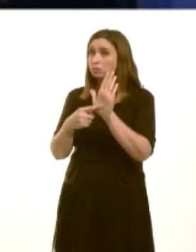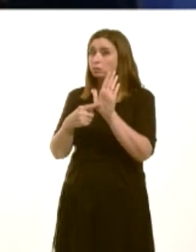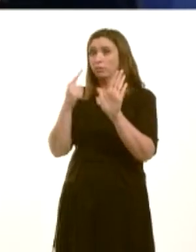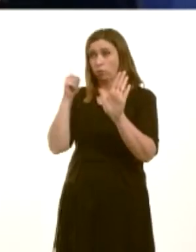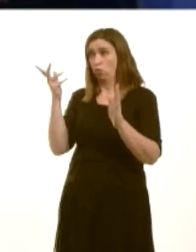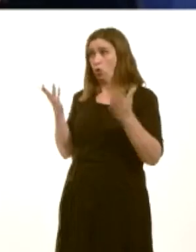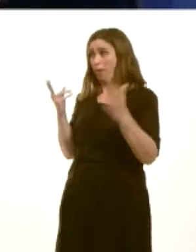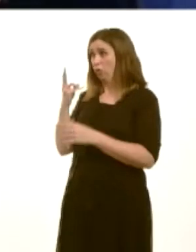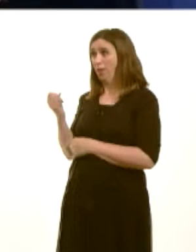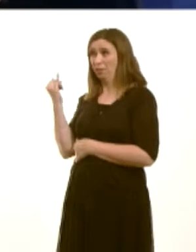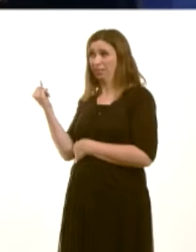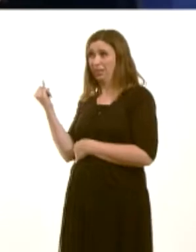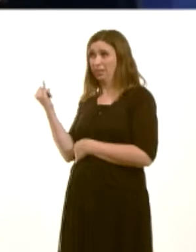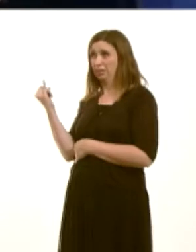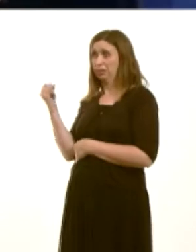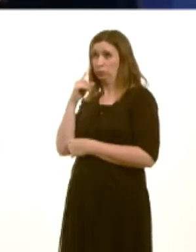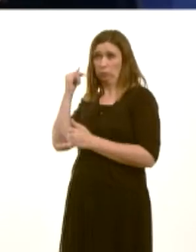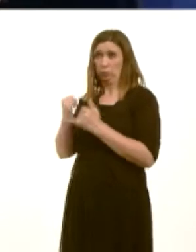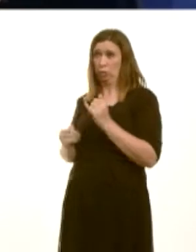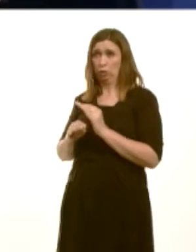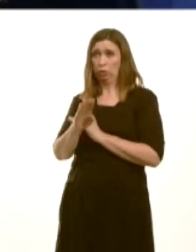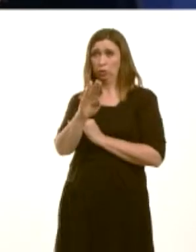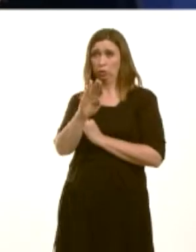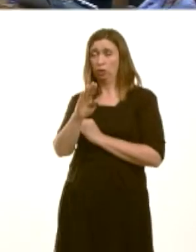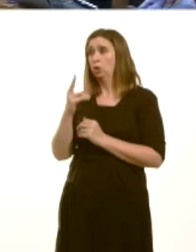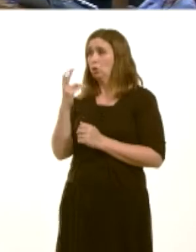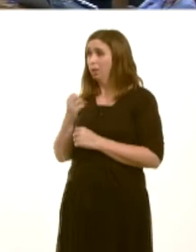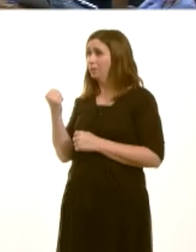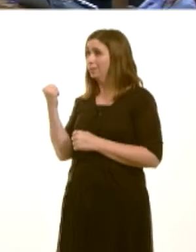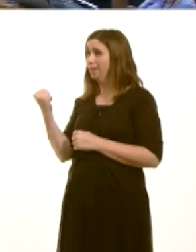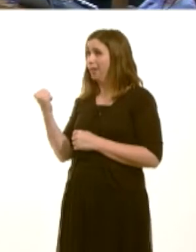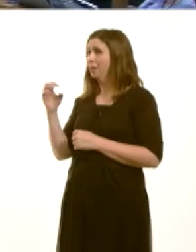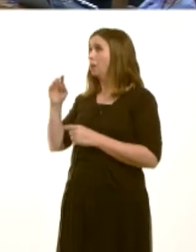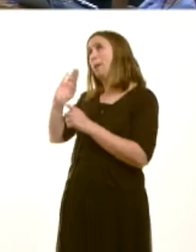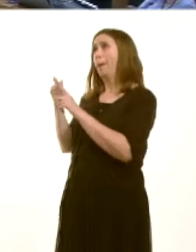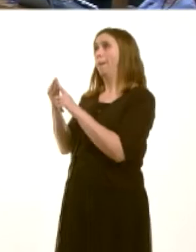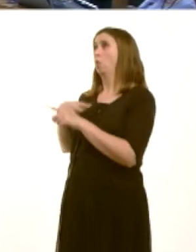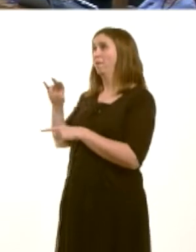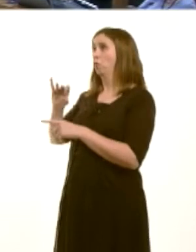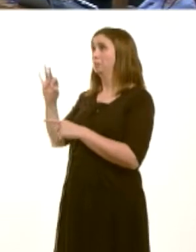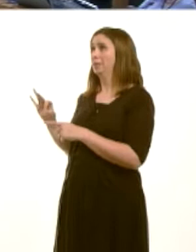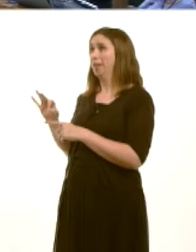gymharu ‚ lefel 2006, a 40 y cant mewn cymhariaeth ‚ lefel 2010. A ydych chi dal yn bwriadu